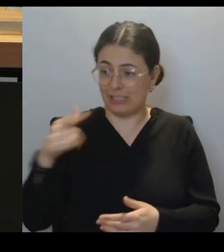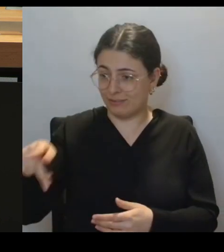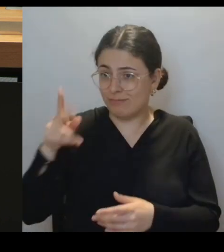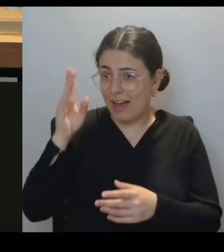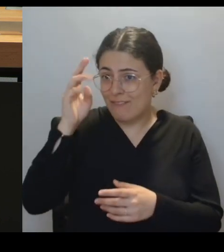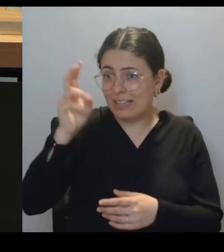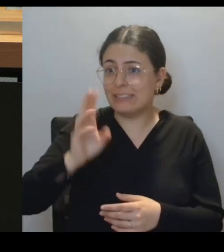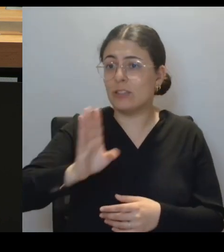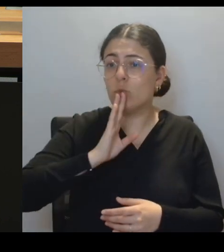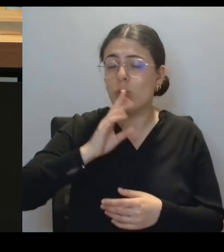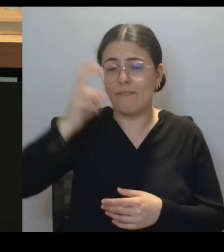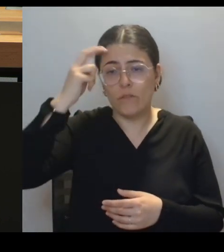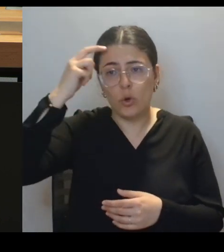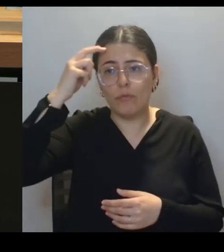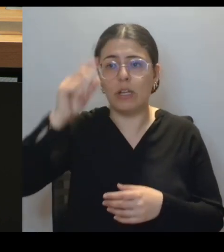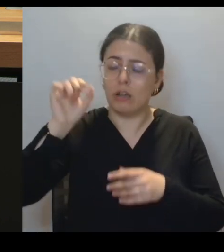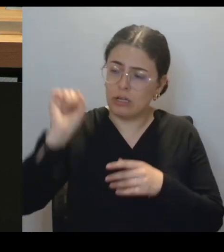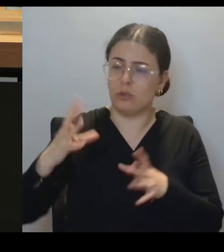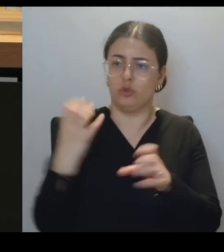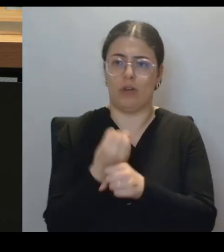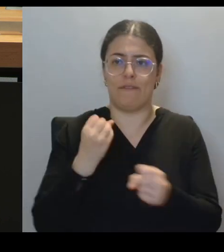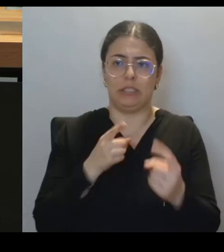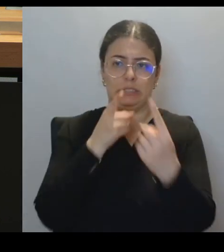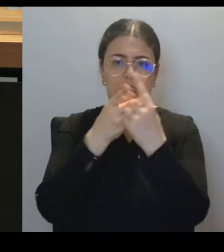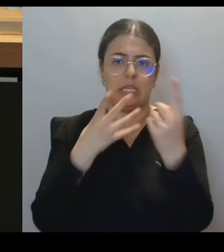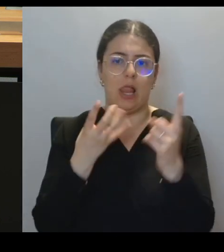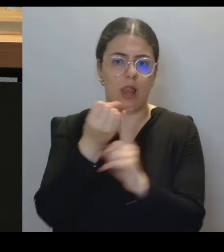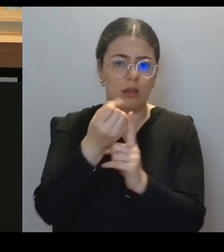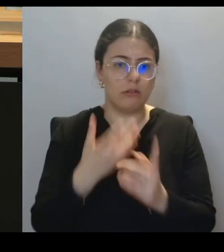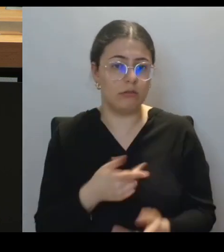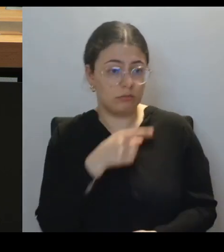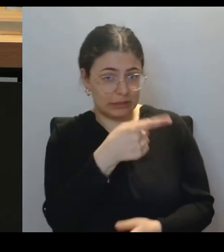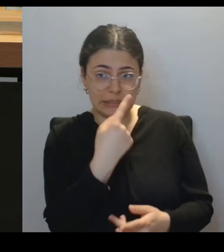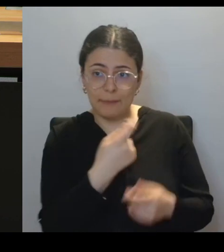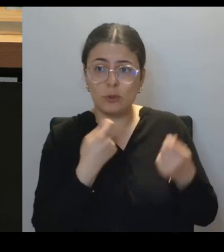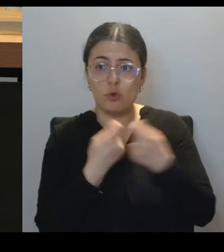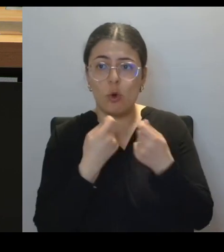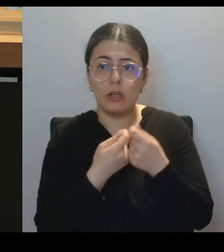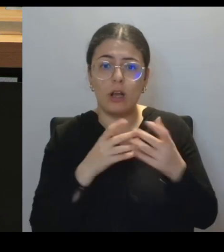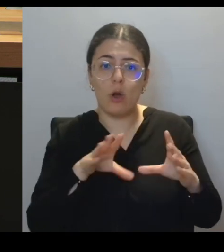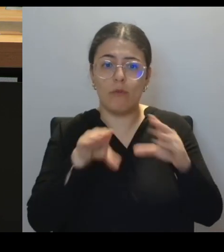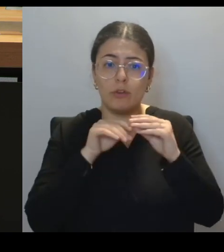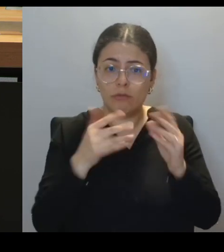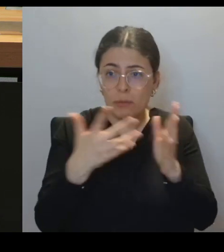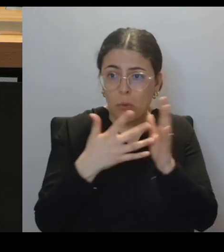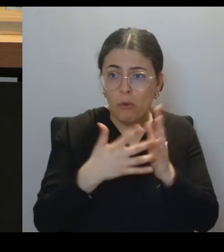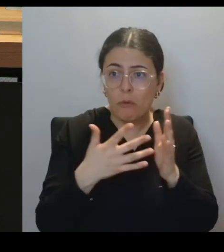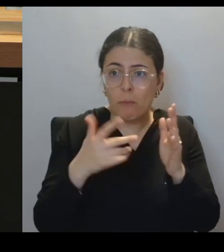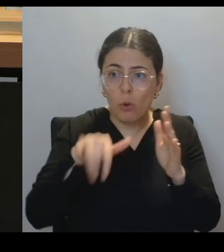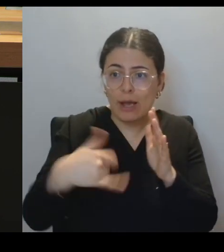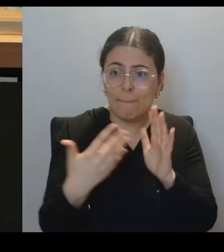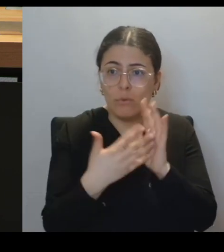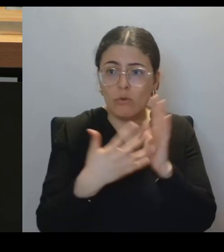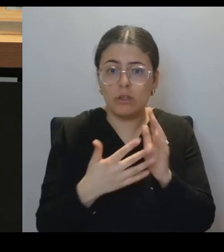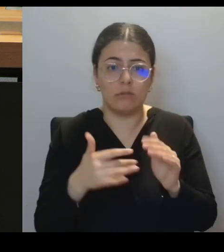aufgenommen und Ihr Projekt prüfen lassen? Hatten Sie überhaupt eines? Ein Projekt, meine ich? Oder haben Sie sich gesagt